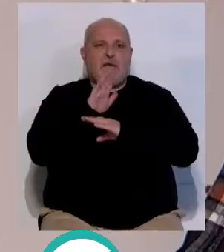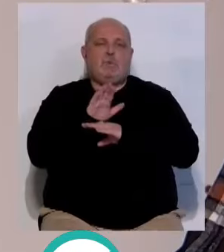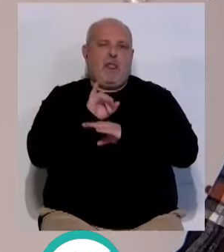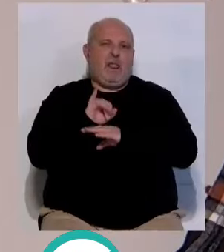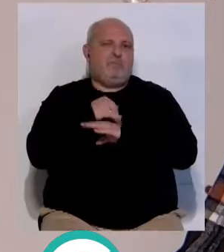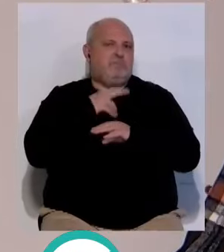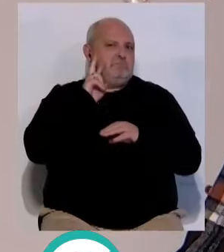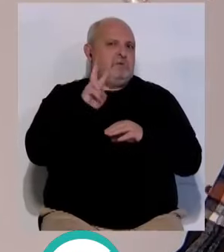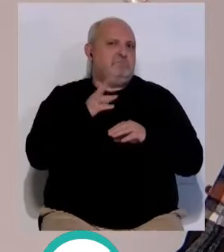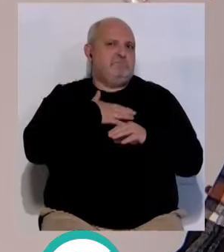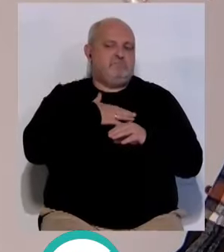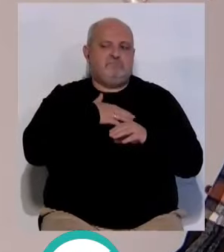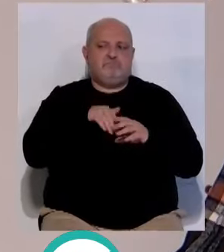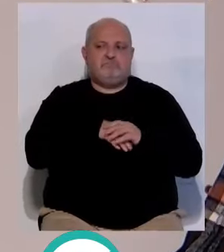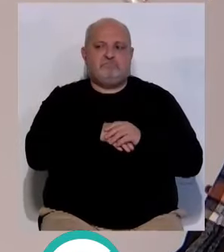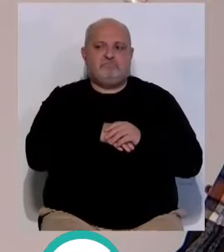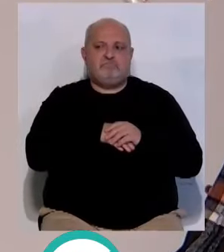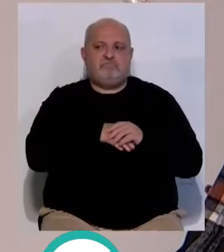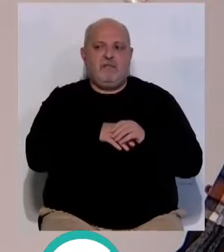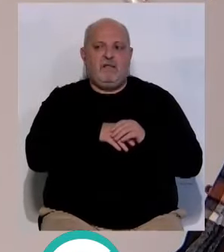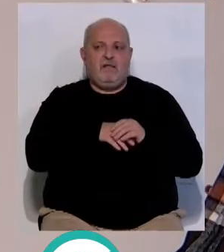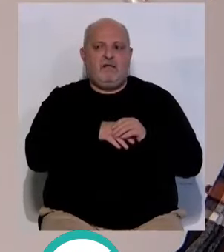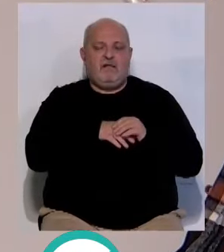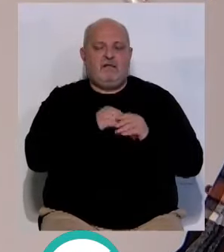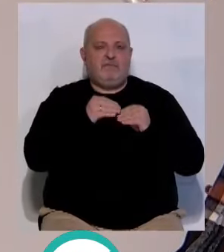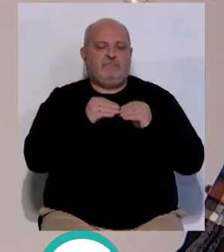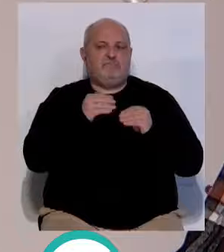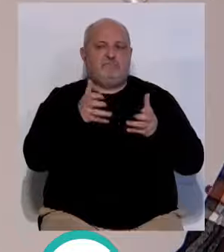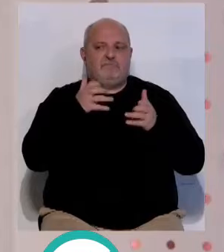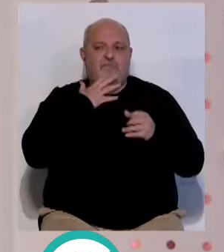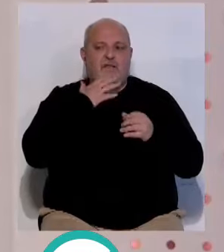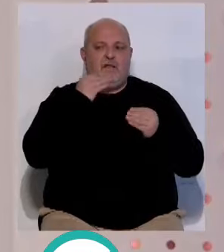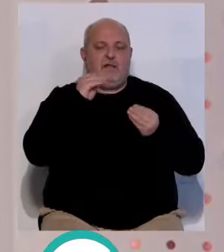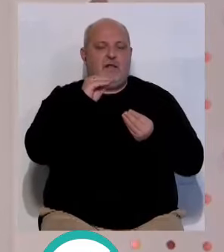con con c y creo que también esa celebración por ejemplo que hace en las palmas cuando mete cuando